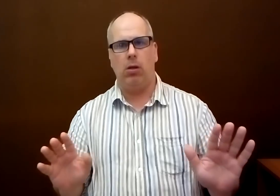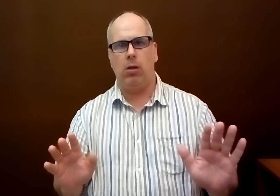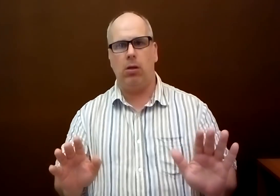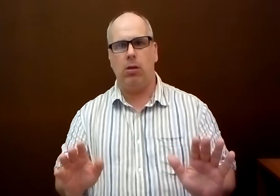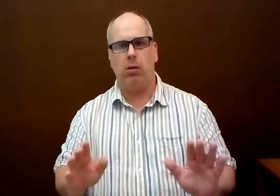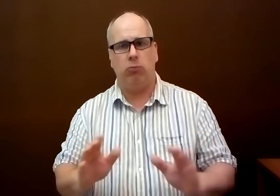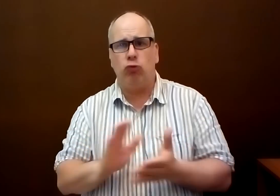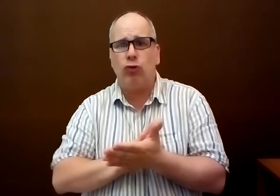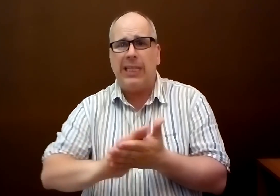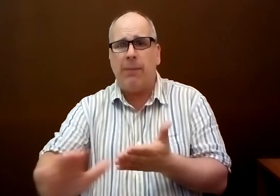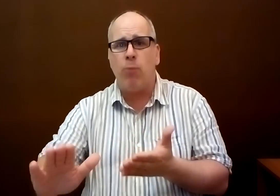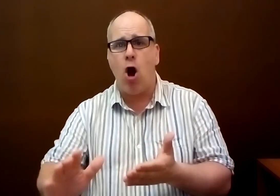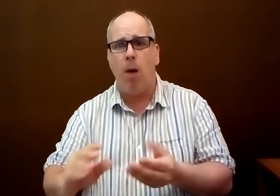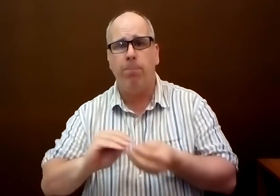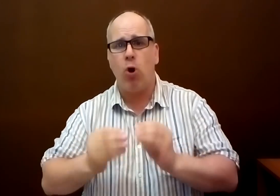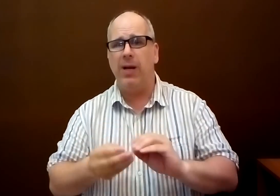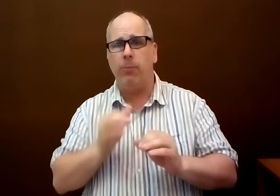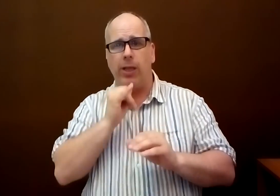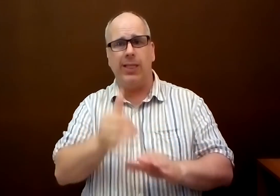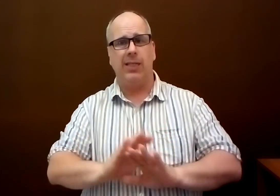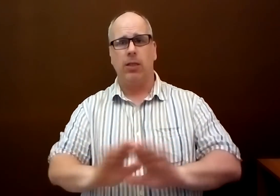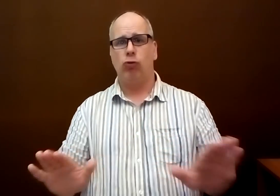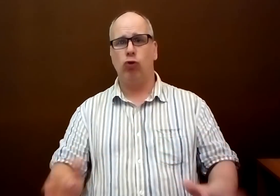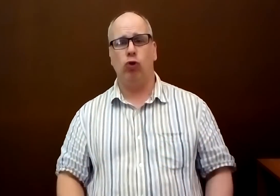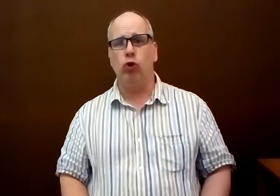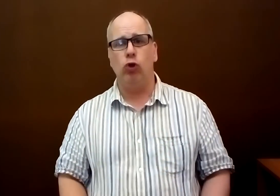Itt semmiféle probléma nincsen.